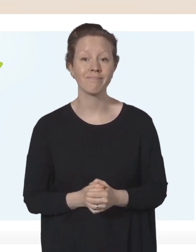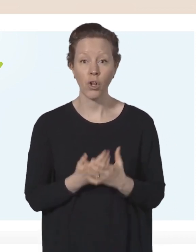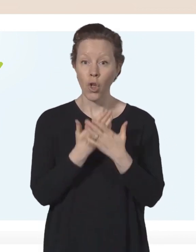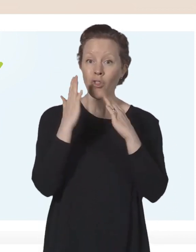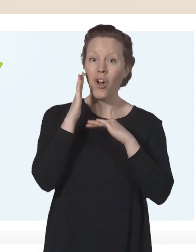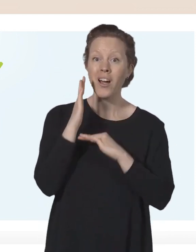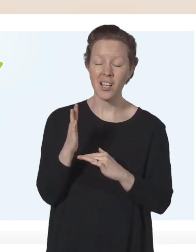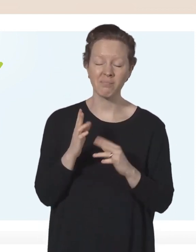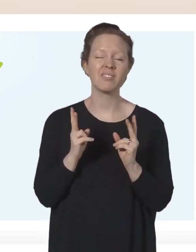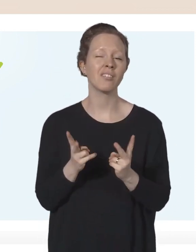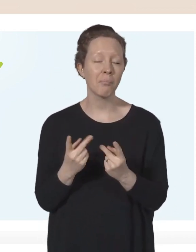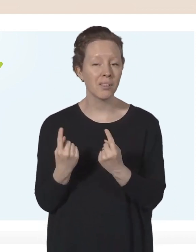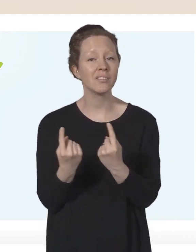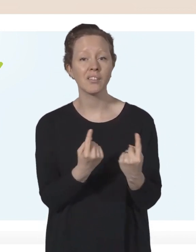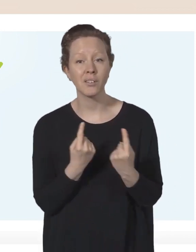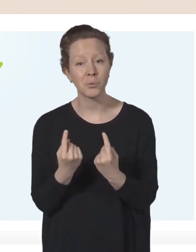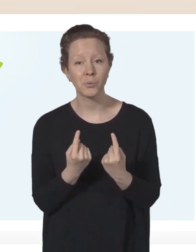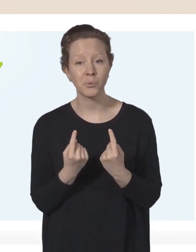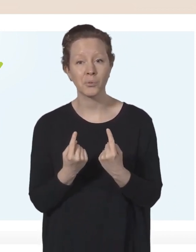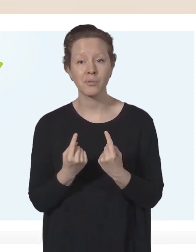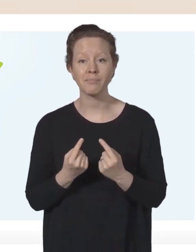Situationen är densamma i daghemmen.